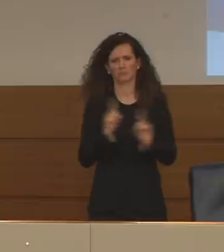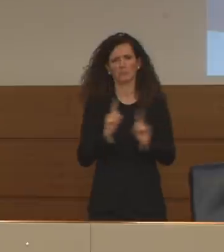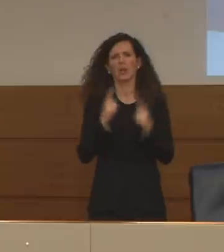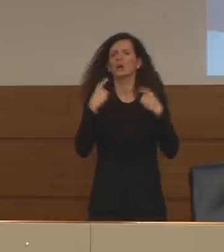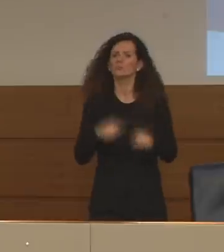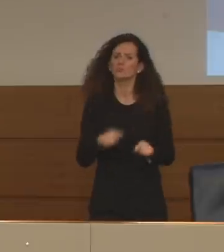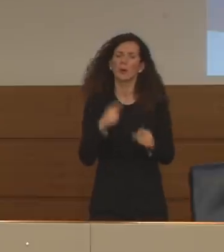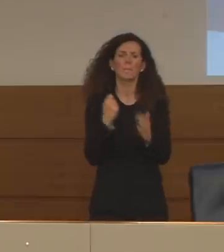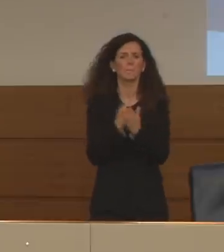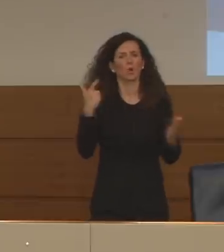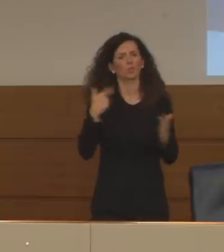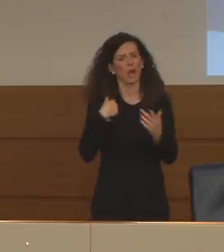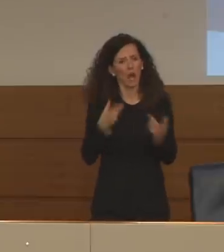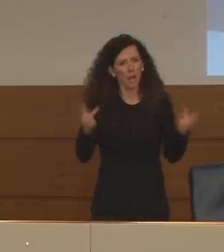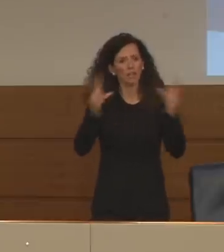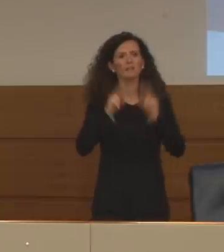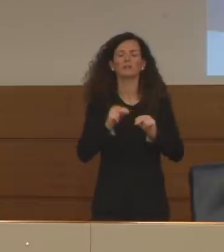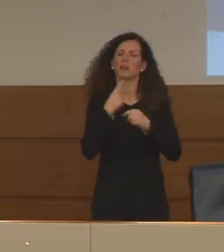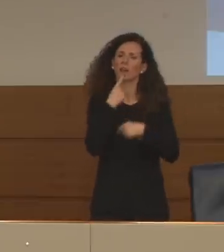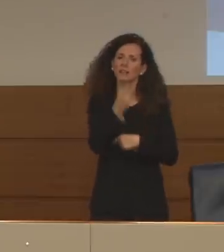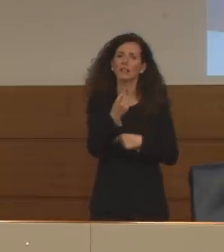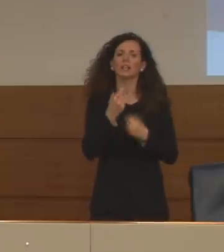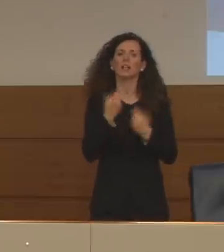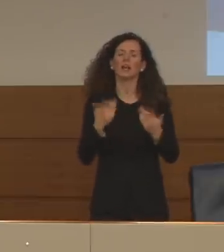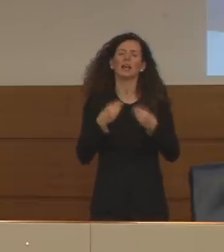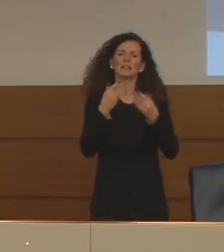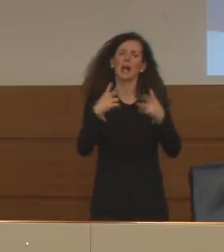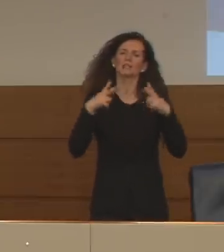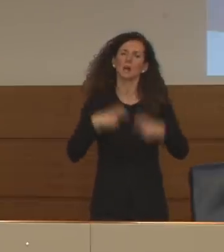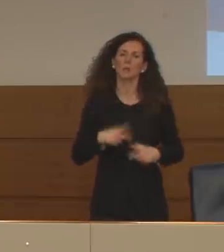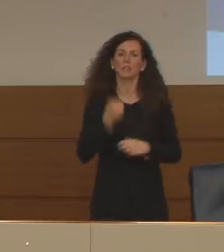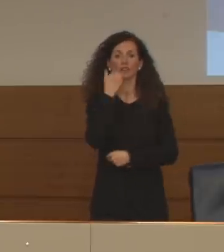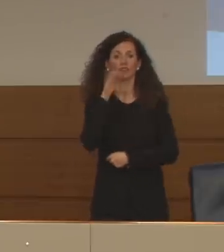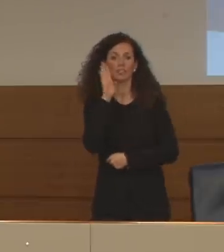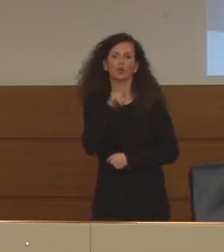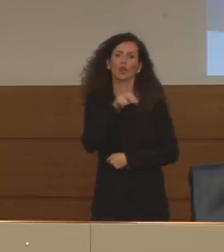venga ribadito proprio per dare serenità ai genitori e ai nonni.